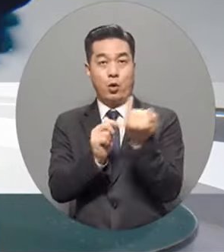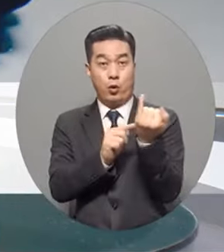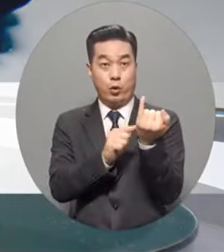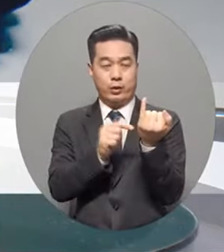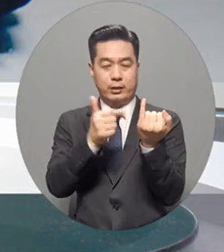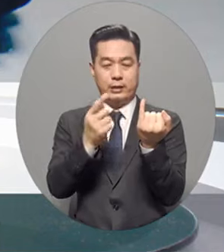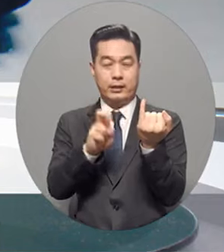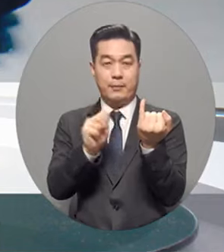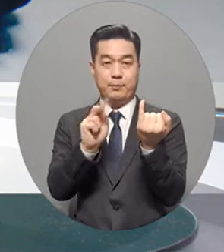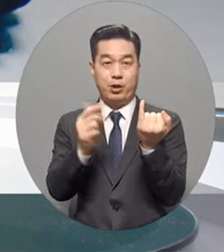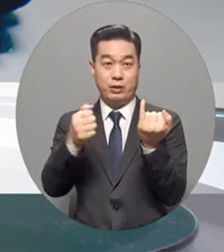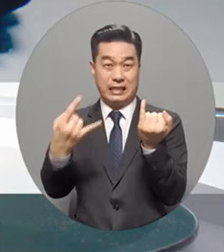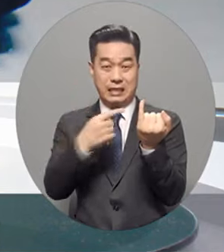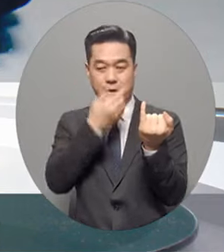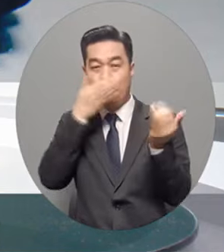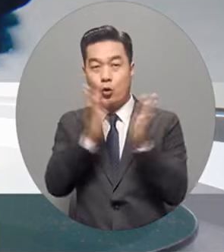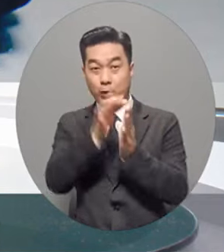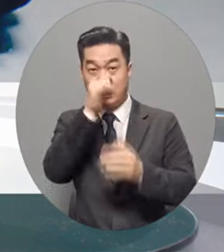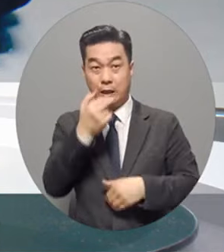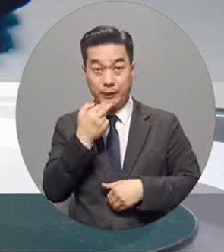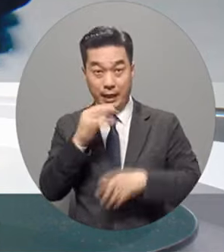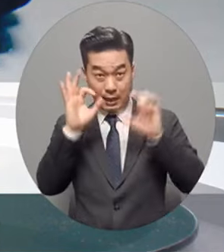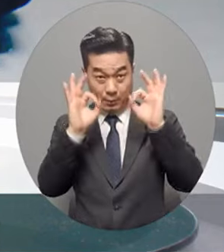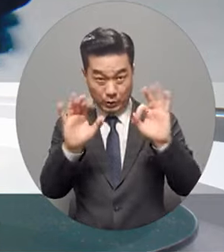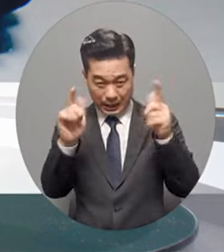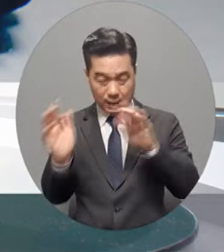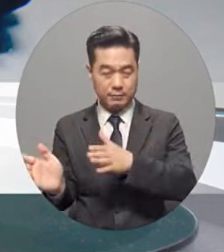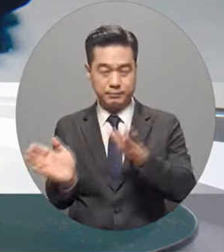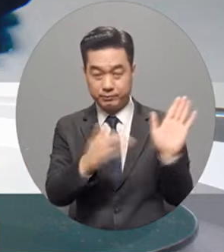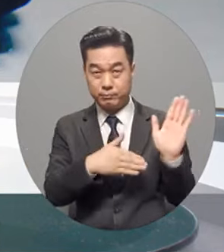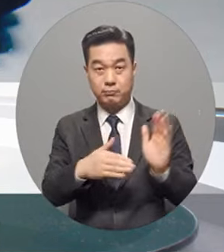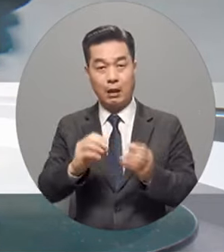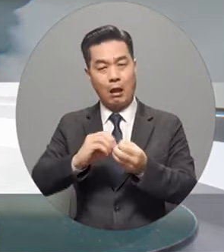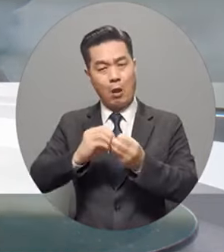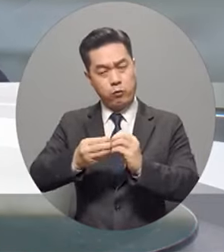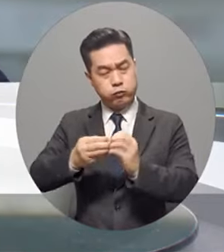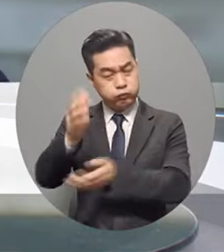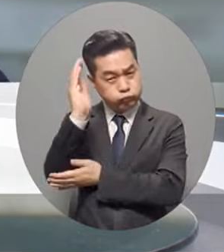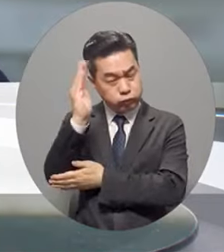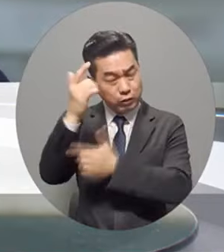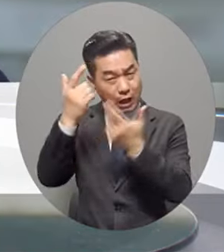결혼 상대라고 했던 남현희 씨의 공모 여부는 판단하지 않았습니다.